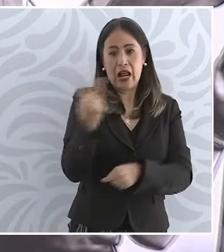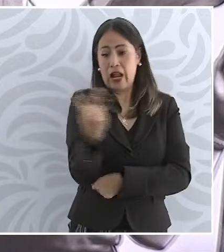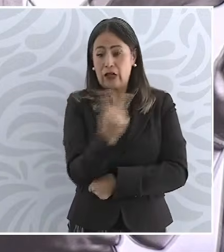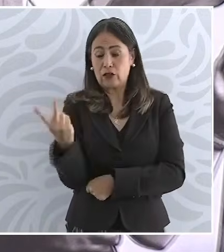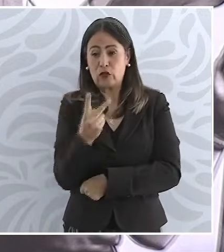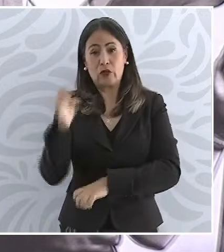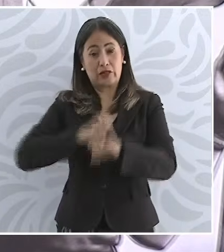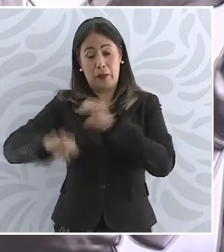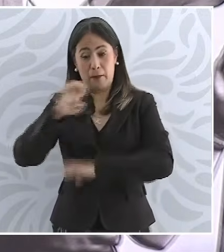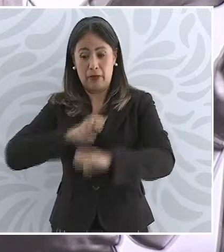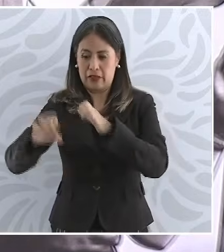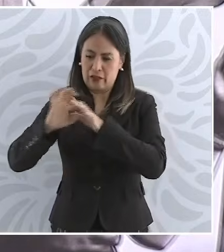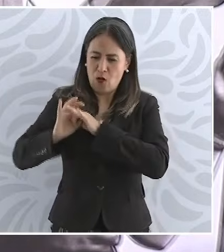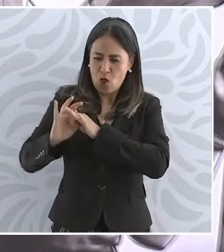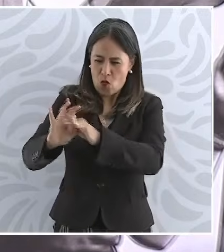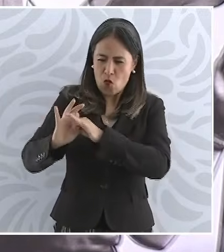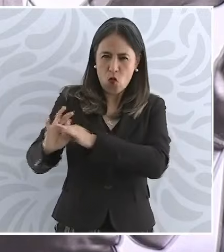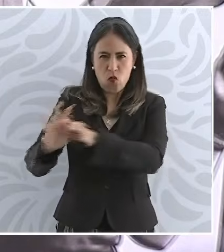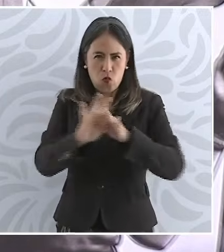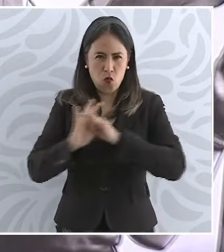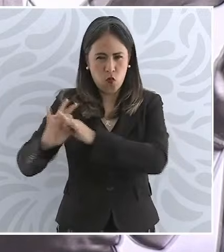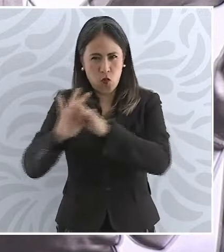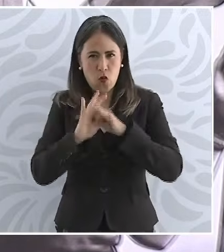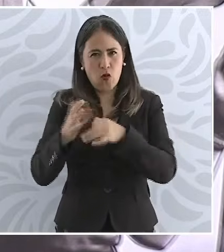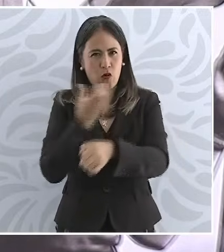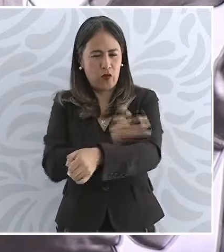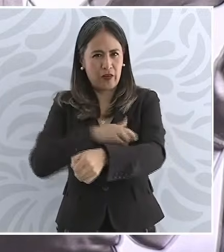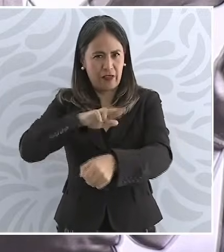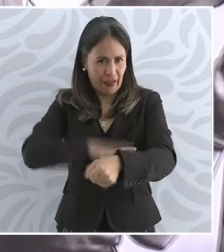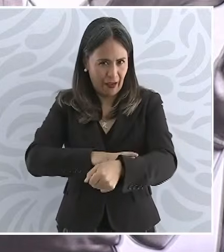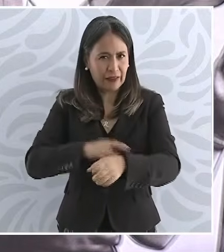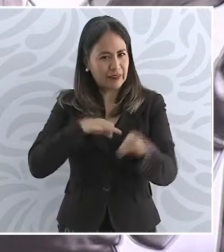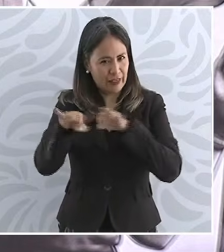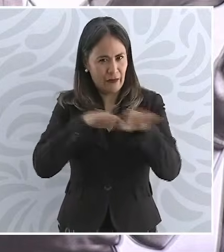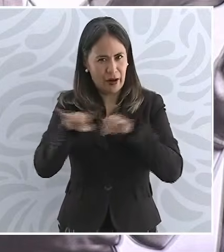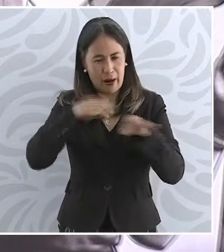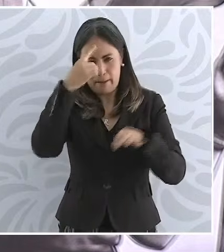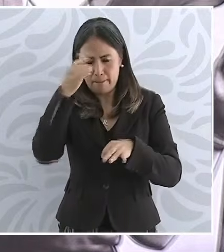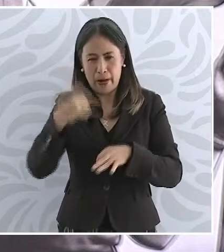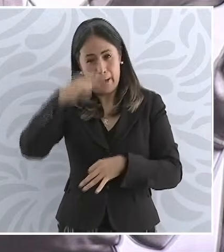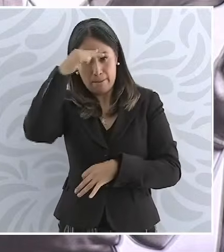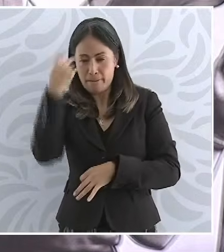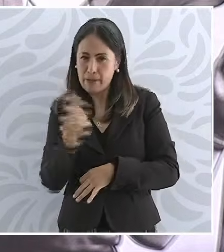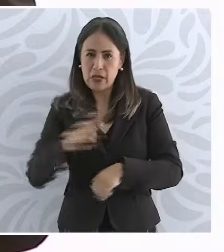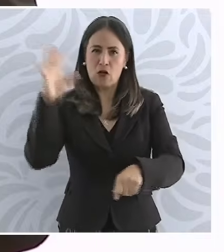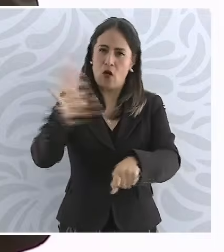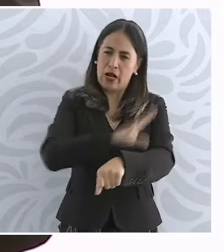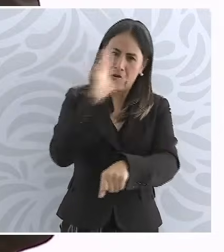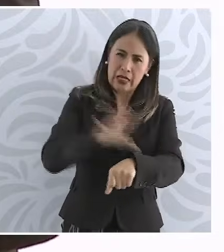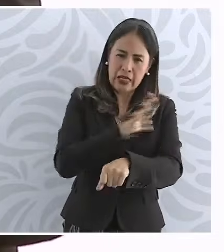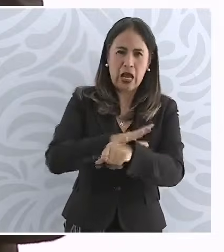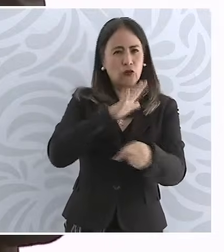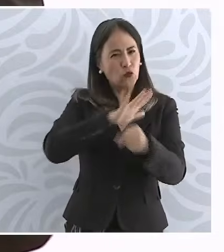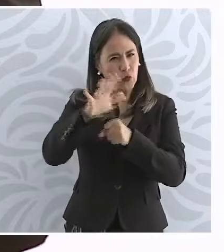manera estrecha y coordinada para garantizarle a México un suministro de energía seguro y confiable